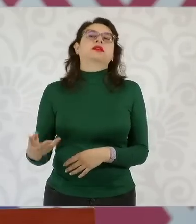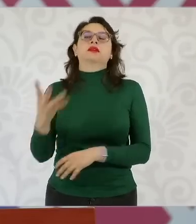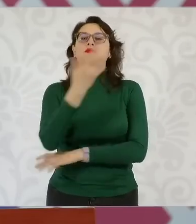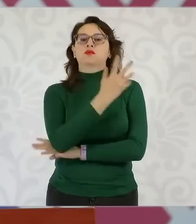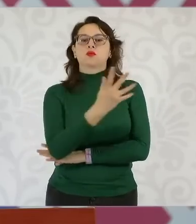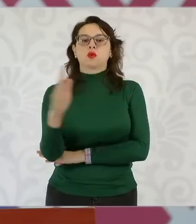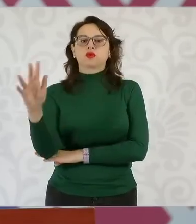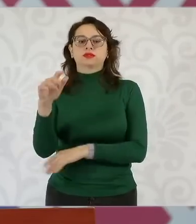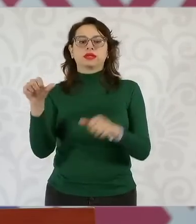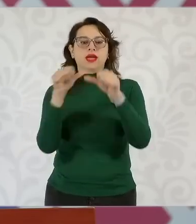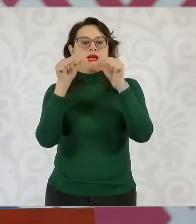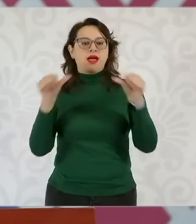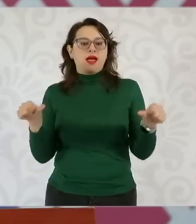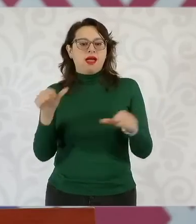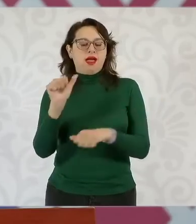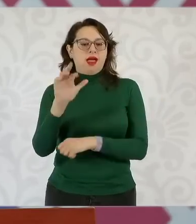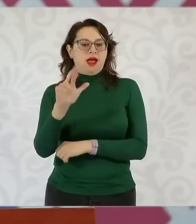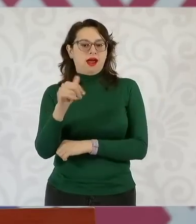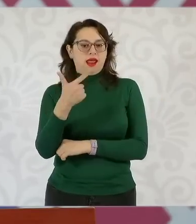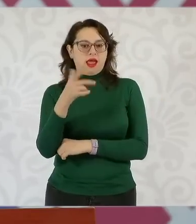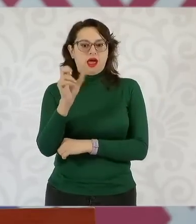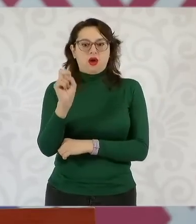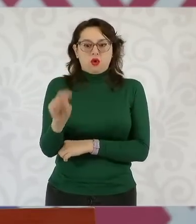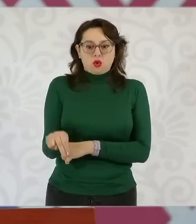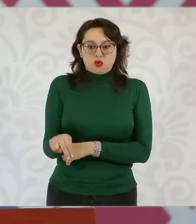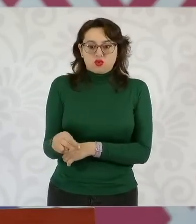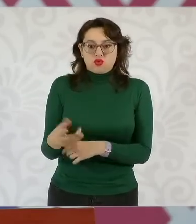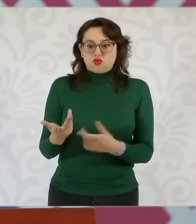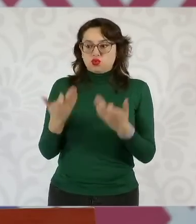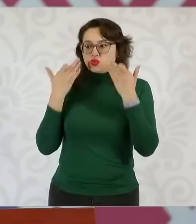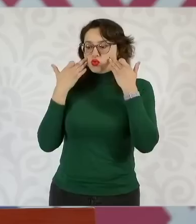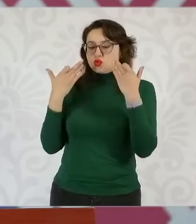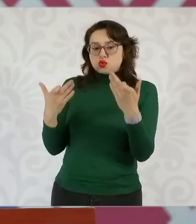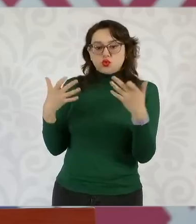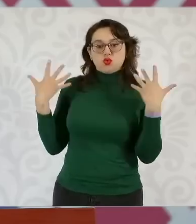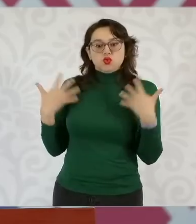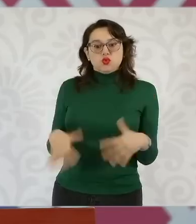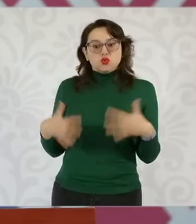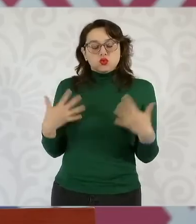y ese día fue un gran ejemplo de lo que se puede lograr cuando empresas gobierno y la